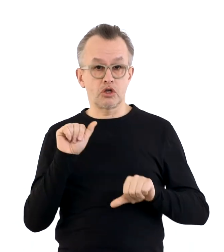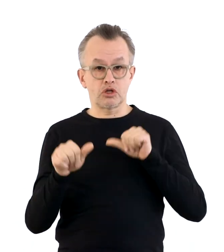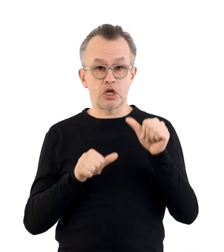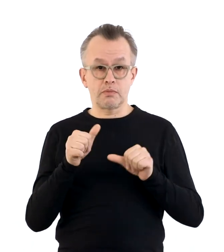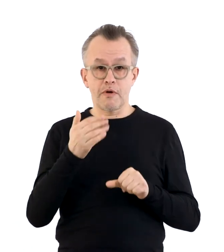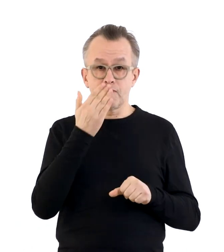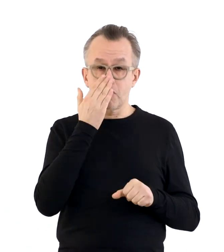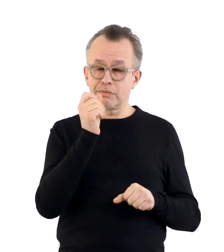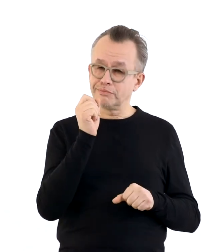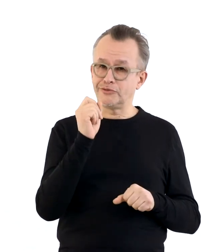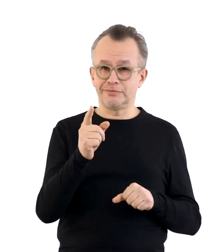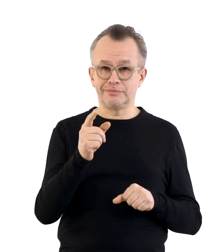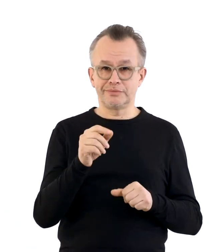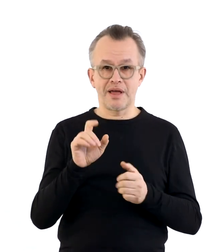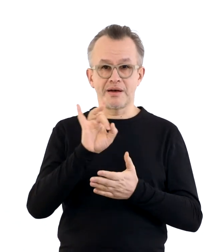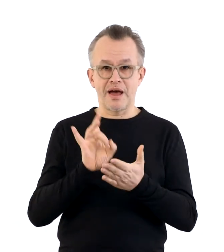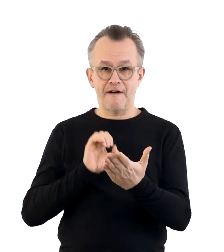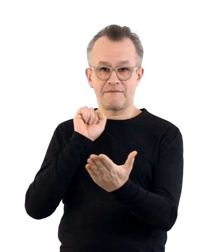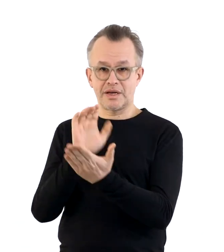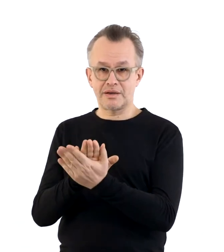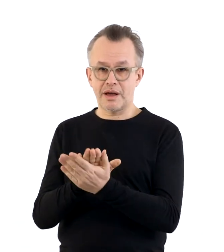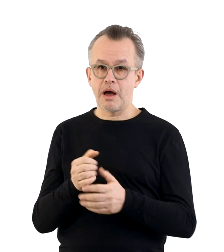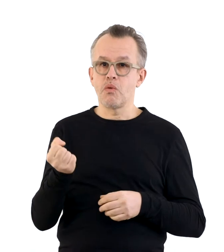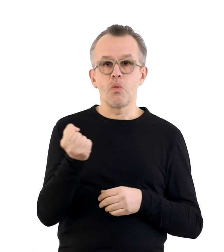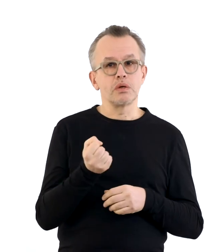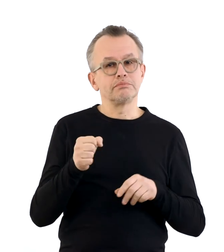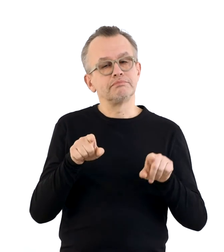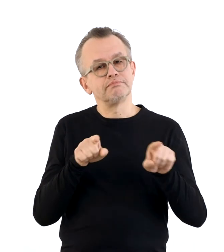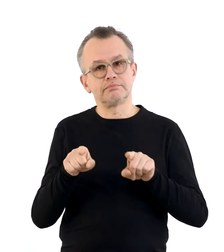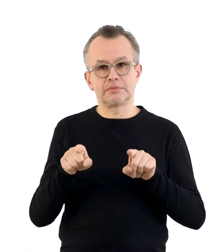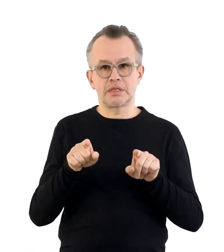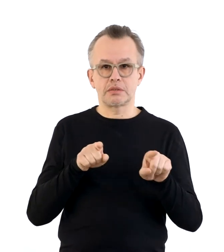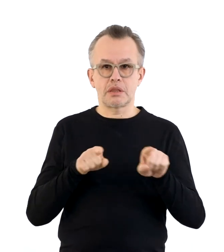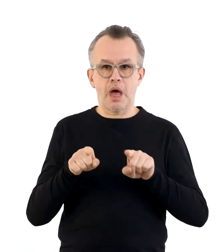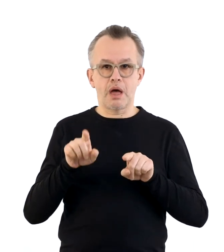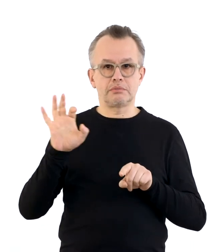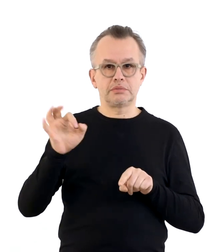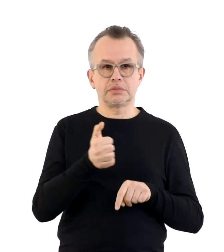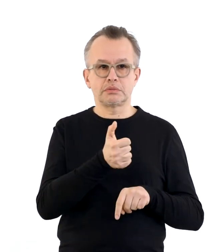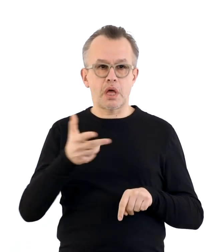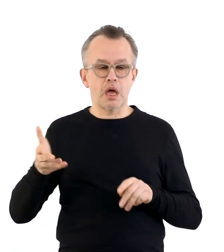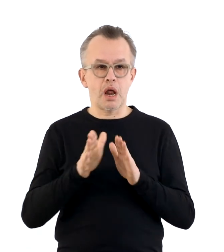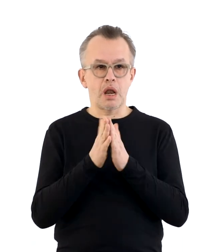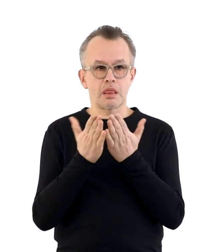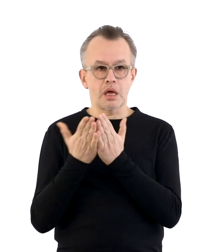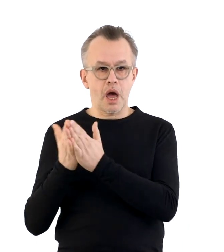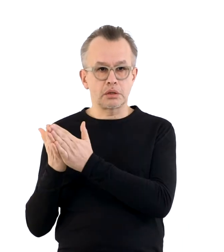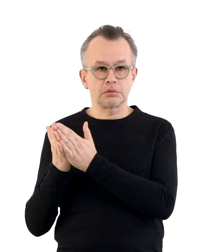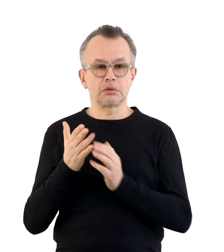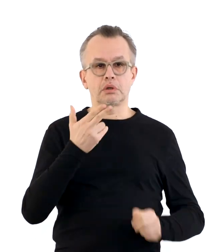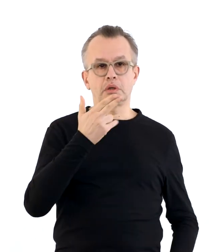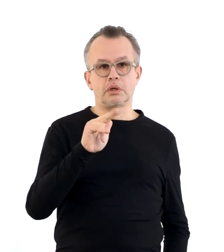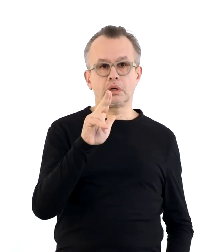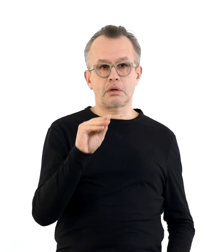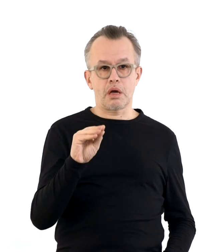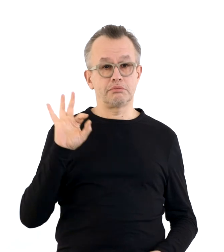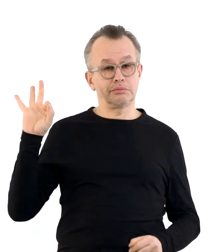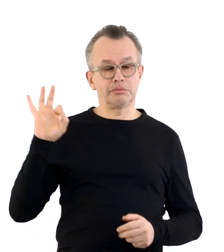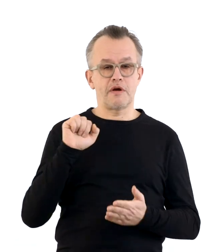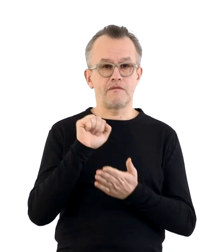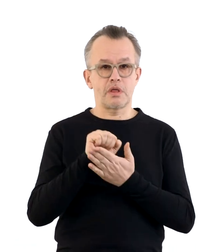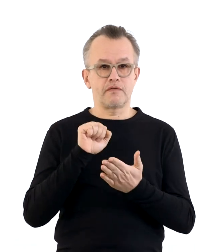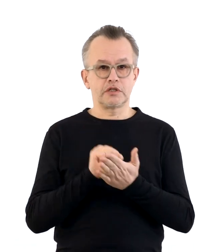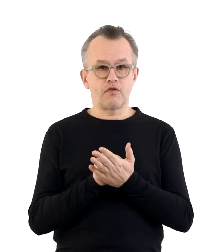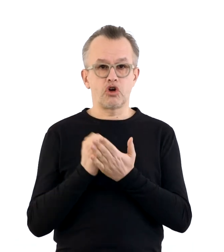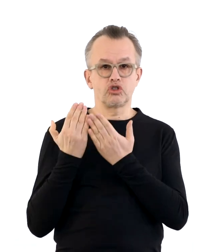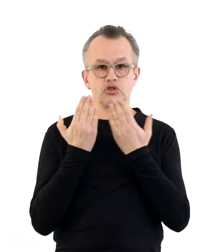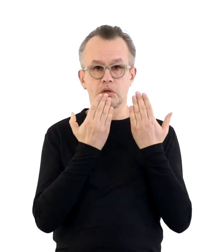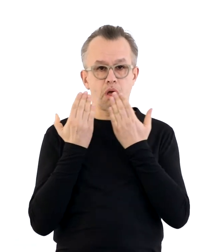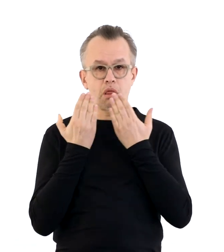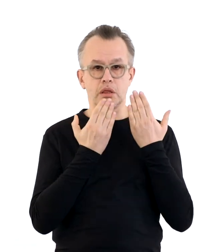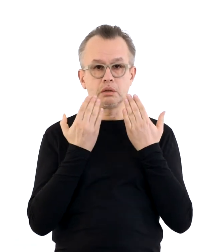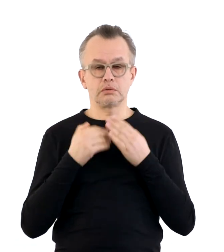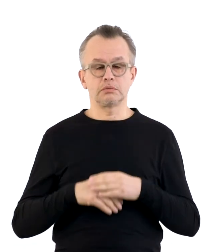Graficzna podobizna tej rzeźby posłużyła jako znak literackiej serii „Nike” wydawnictwa Czytelnik.